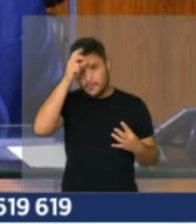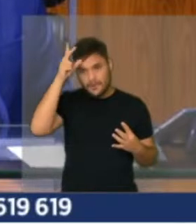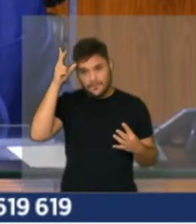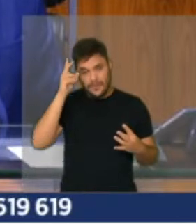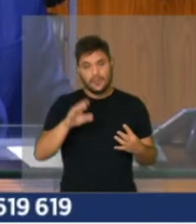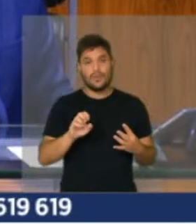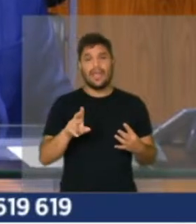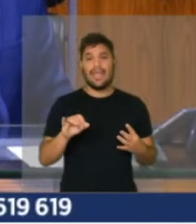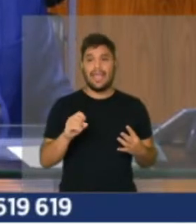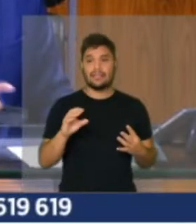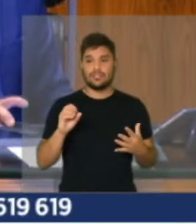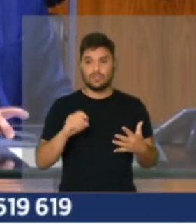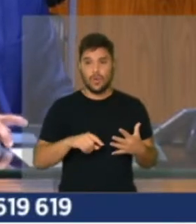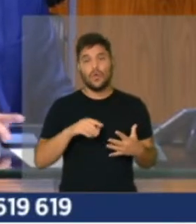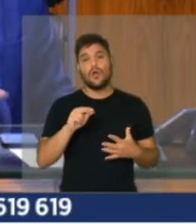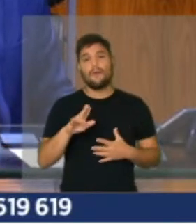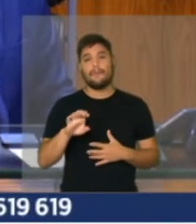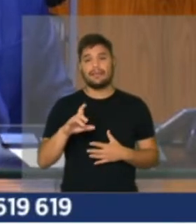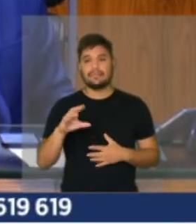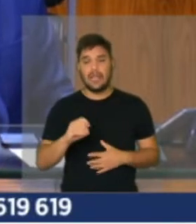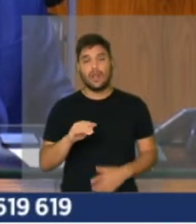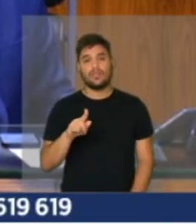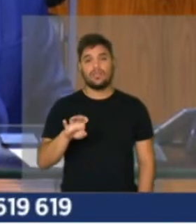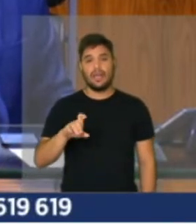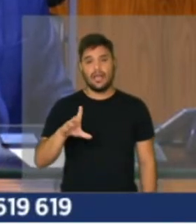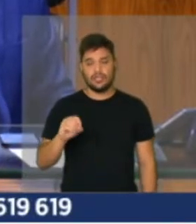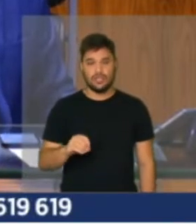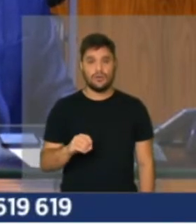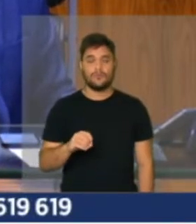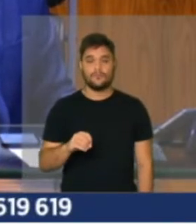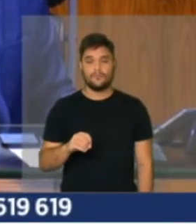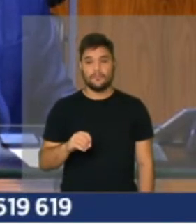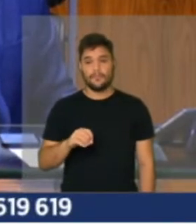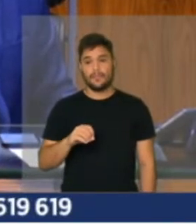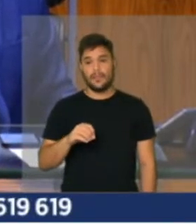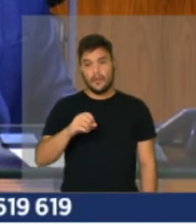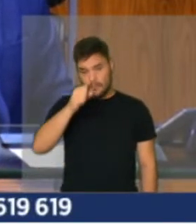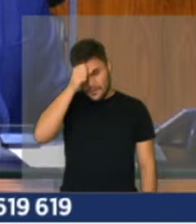DE TEF É , PRIMEIRO EDSON JÚNIOR DE BARCELLOS, PREFEITO BETO D'ANGELO, PREFEITO